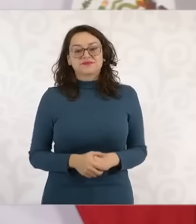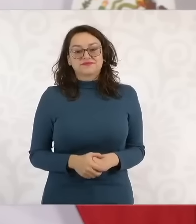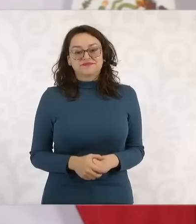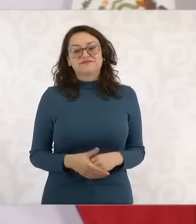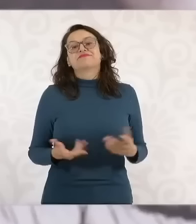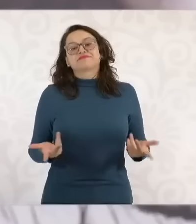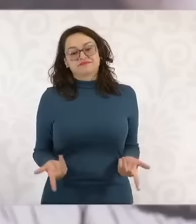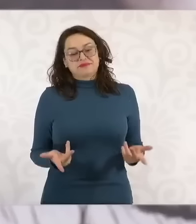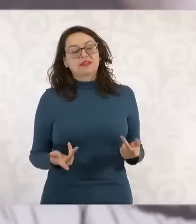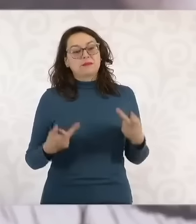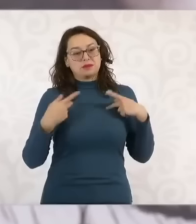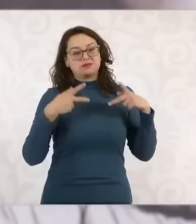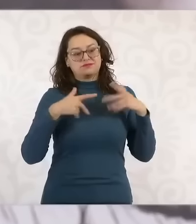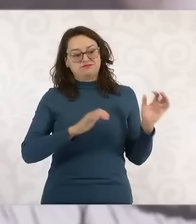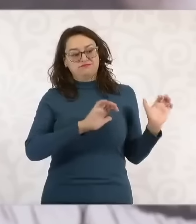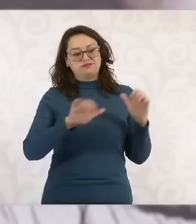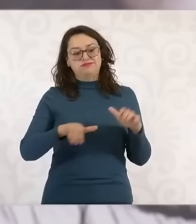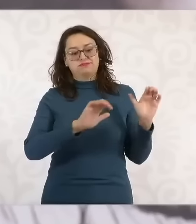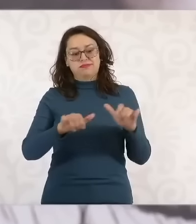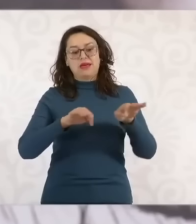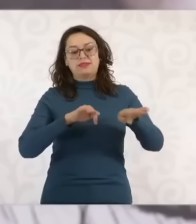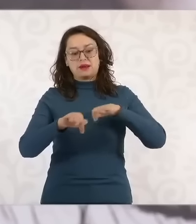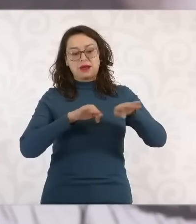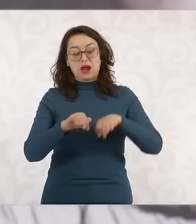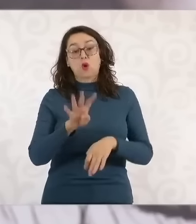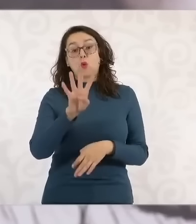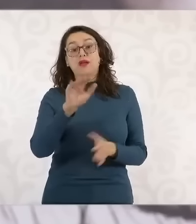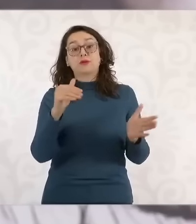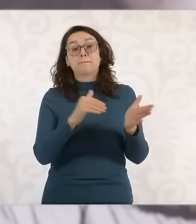ahora les van a dar los detalles, son más de 4,000 empleos directos.